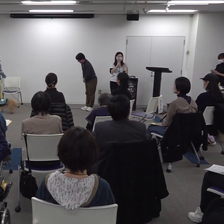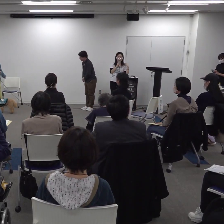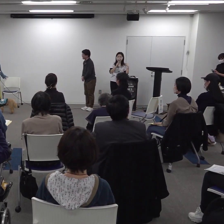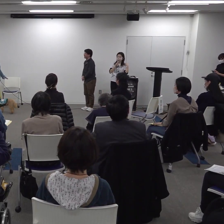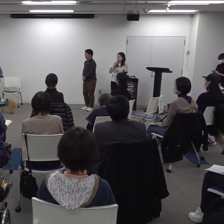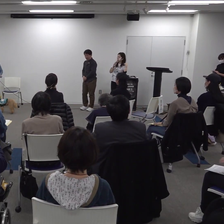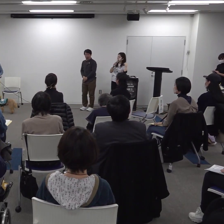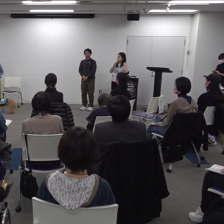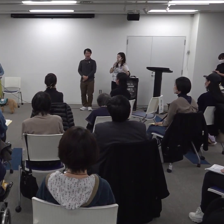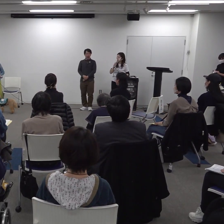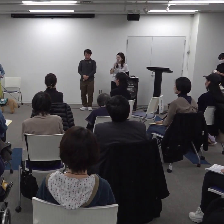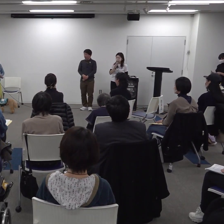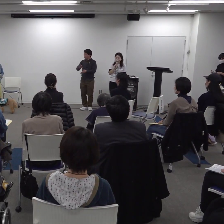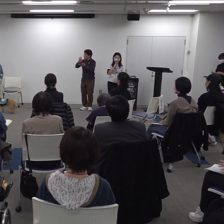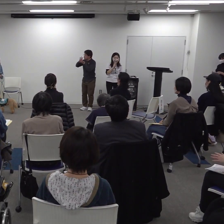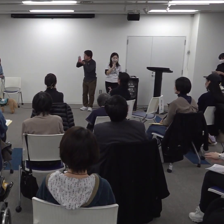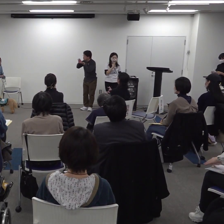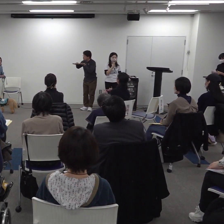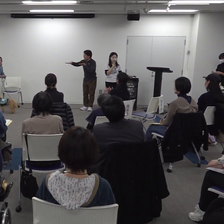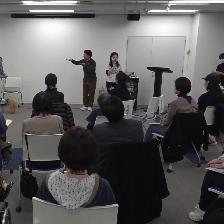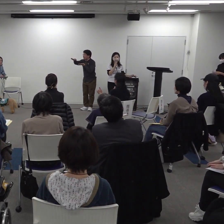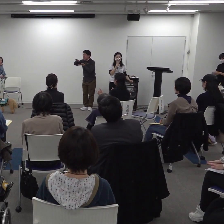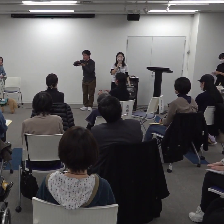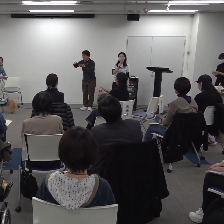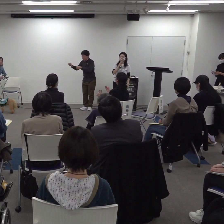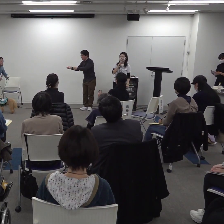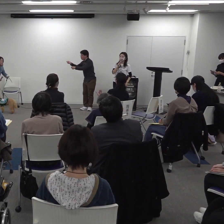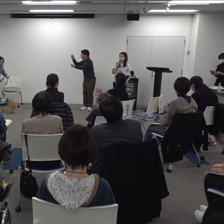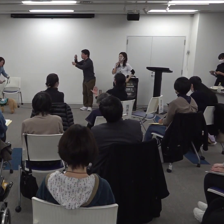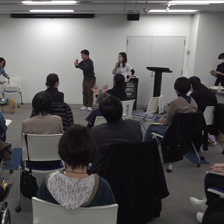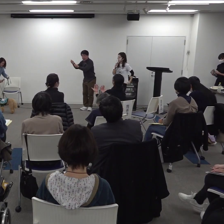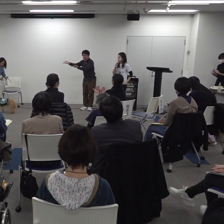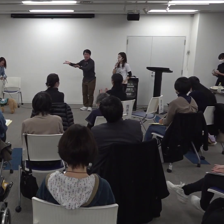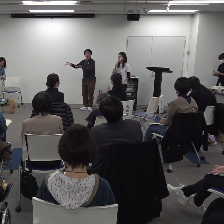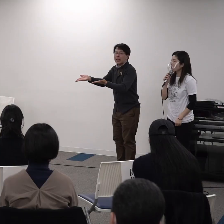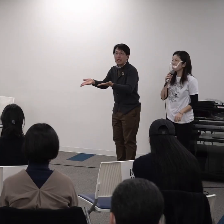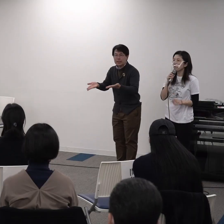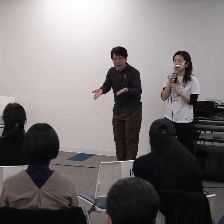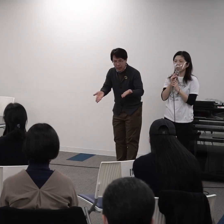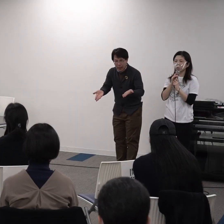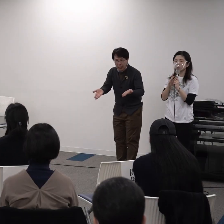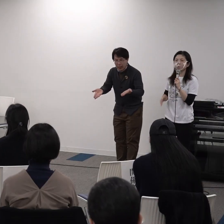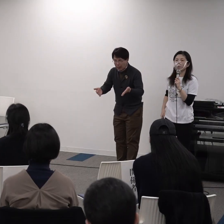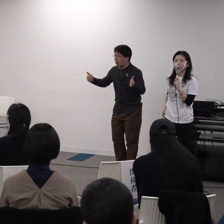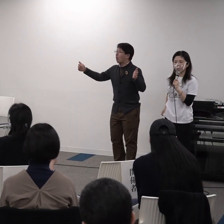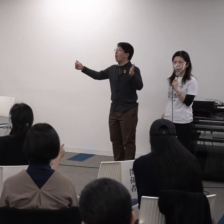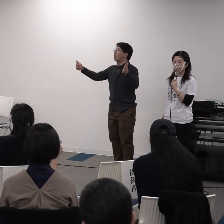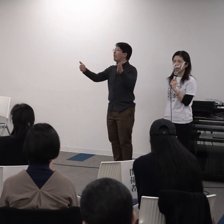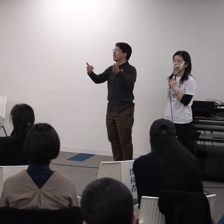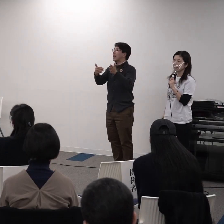ではユーザーさんたちにちょっと 戻ってきていただいてここまでのところで